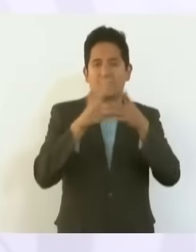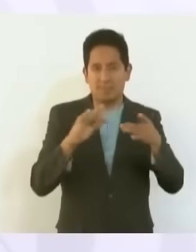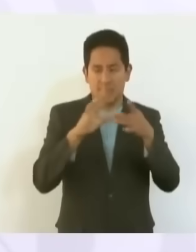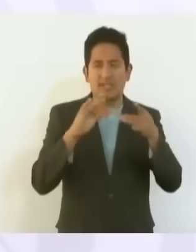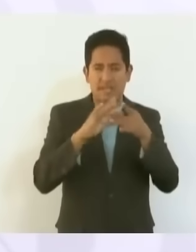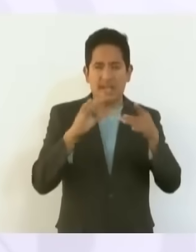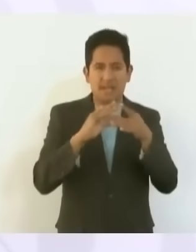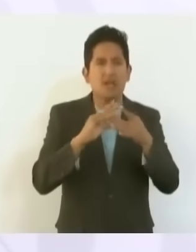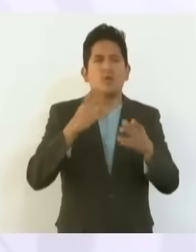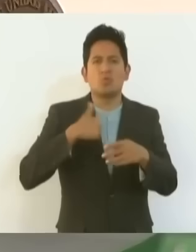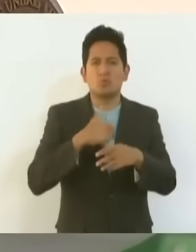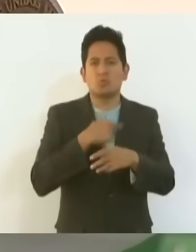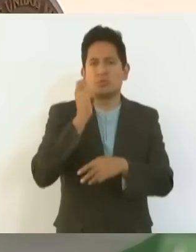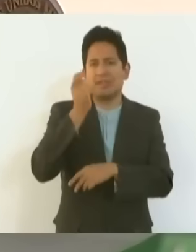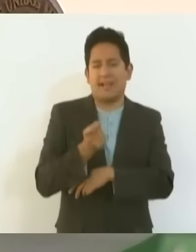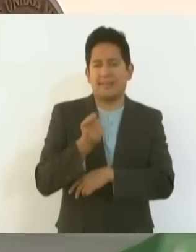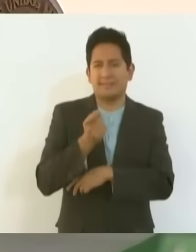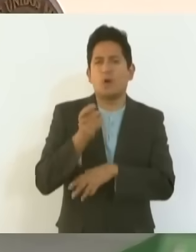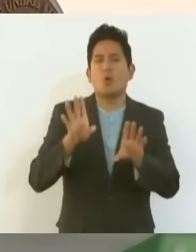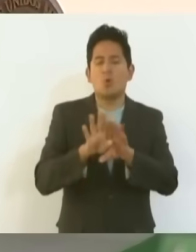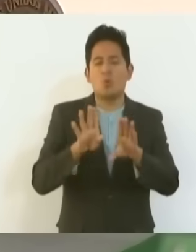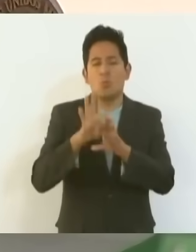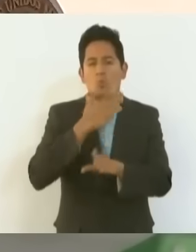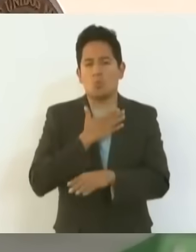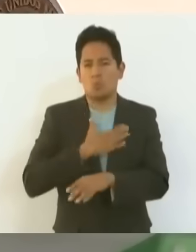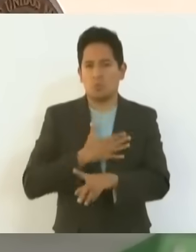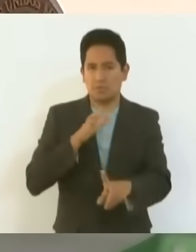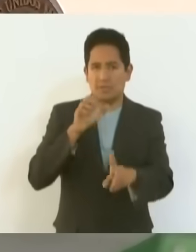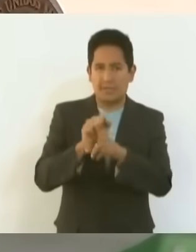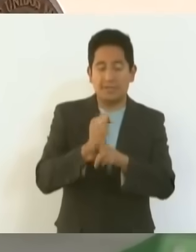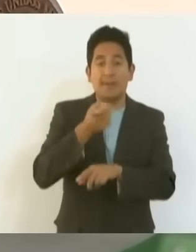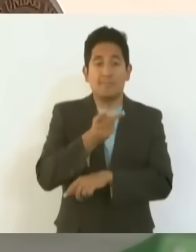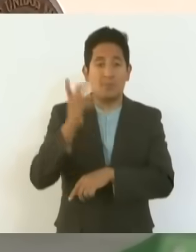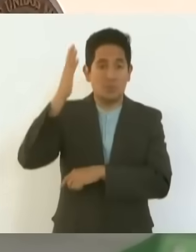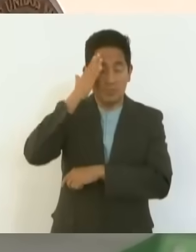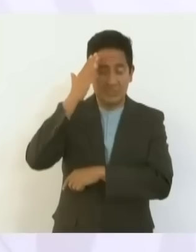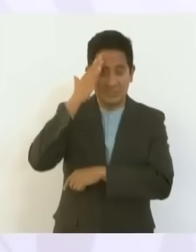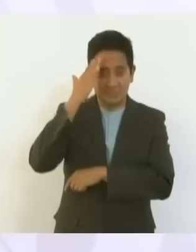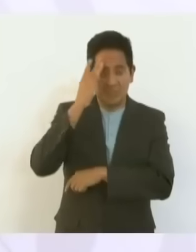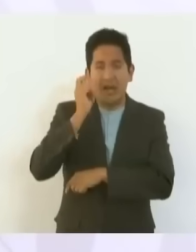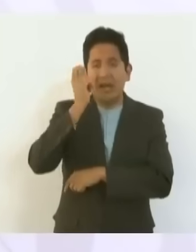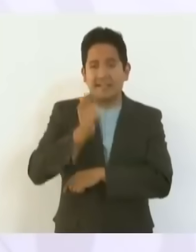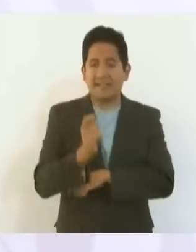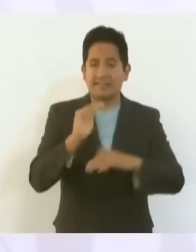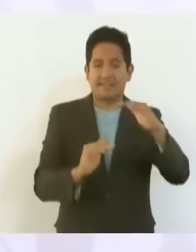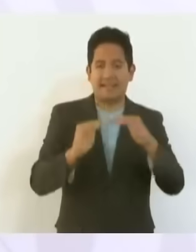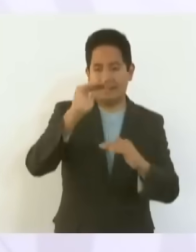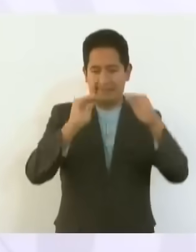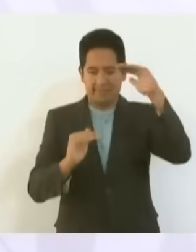y de hacer justicia. Y lo principal es combatir desigualdades para que haya paz en la ciudad